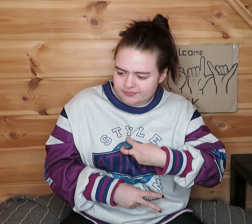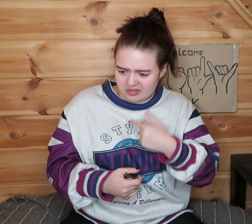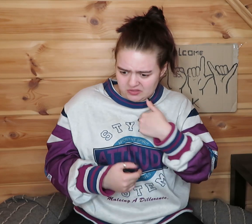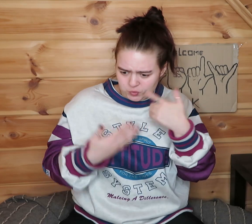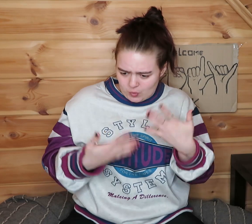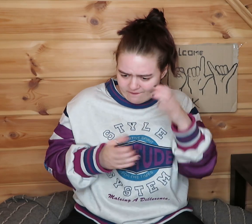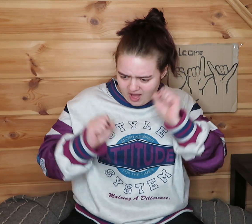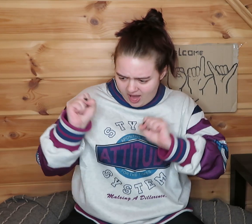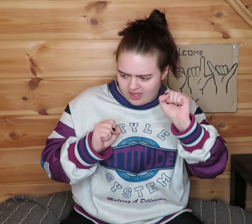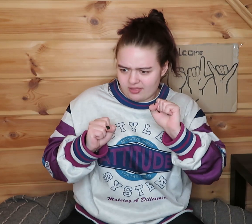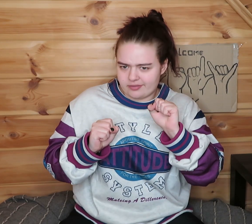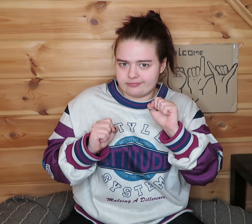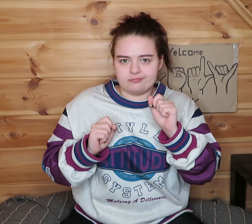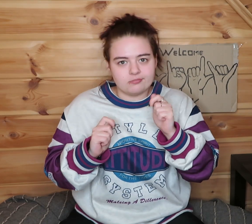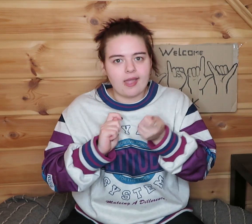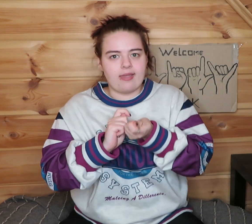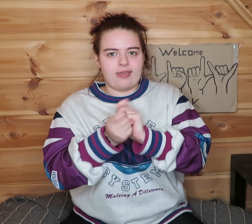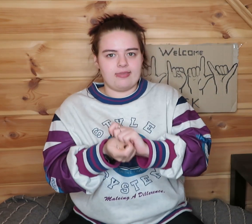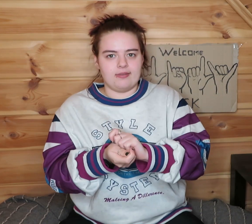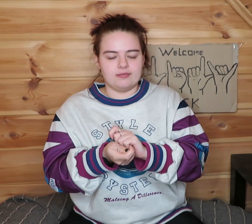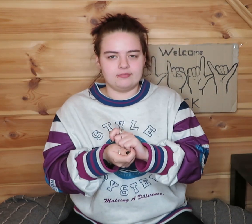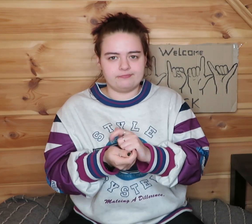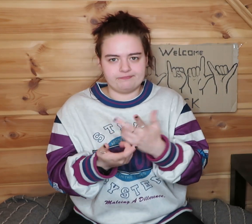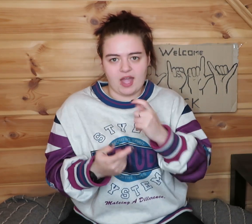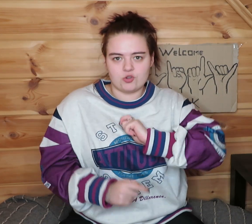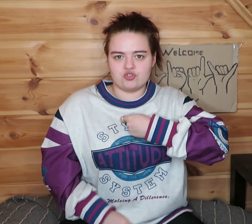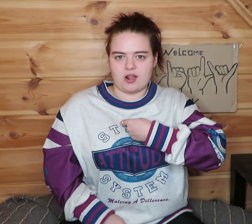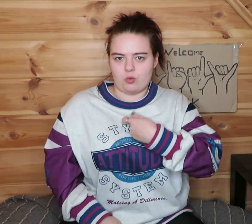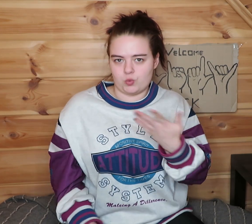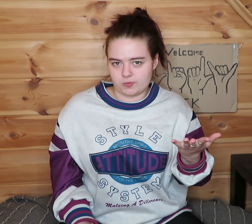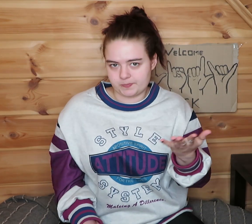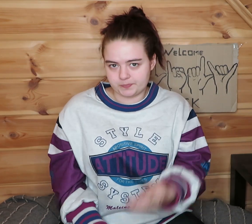Man sollte auf sich schauen und checken ob man sich so verhalten hat. Dann kann man seine Einstellung ändern.